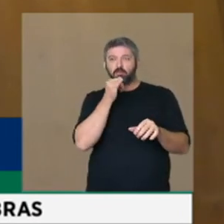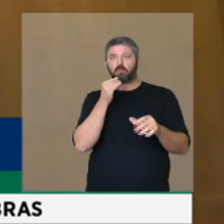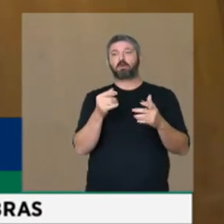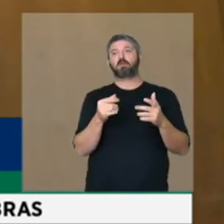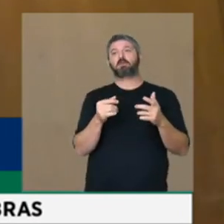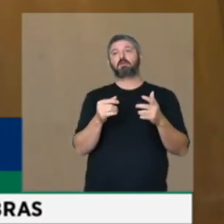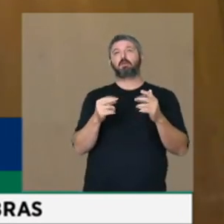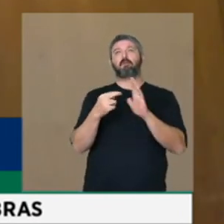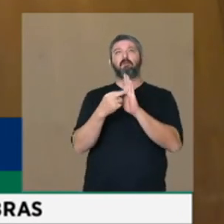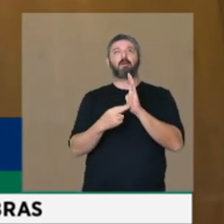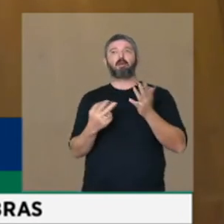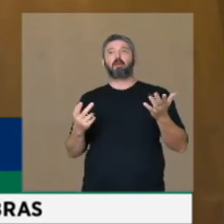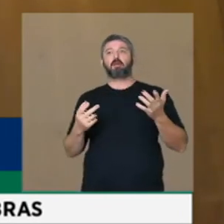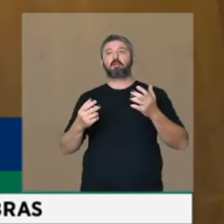PANDEMIA. ESTE ASSUNTO ELE... ELE TRAZ... O TEXTO